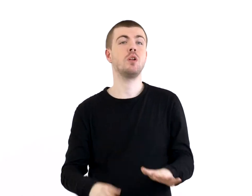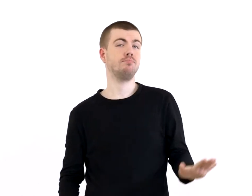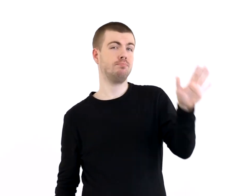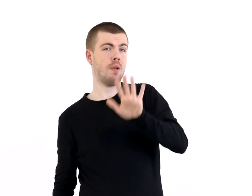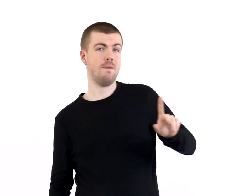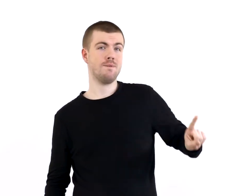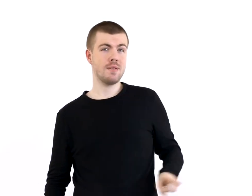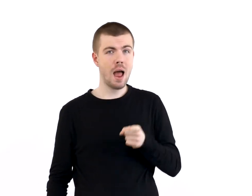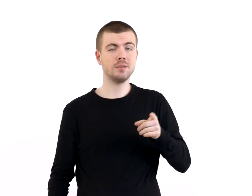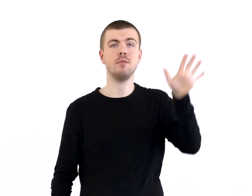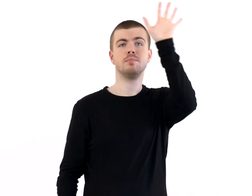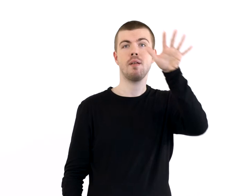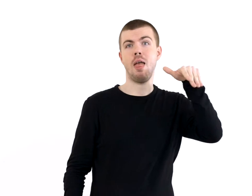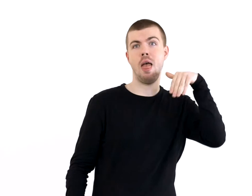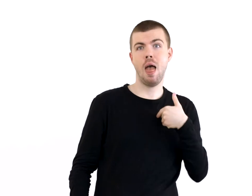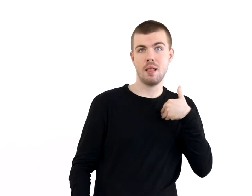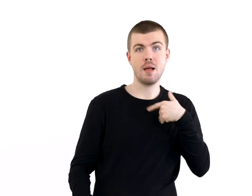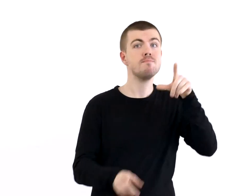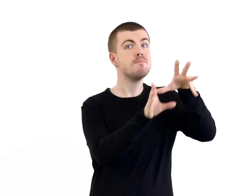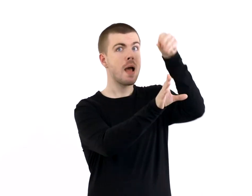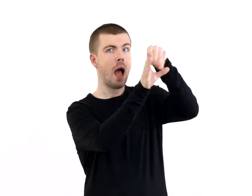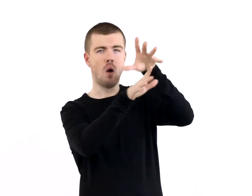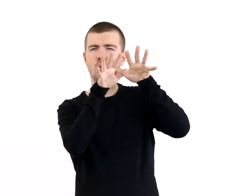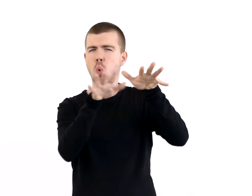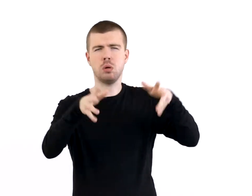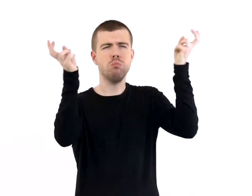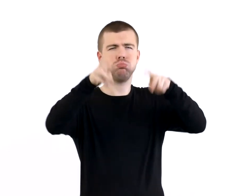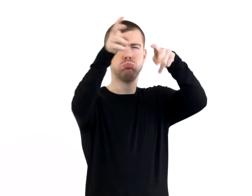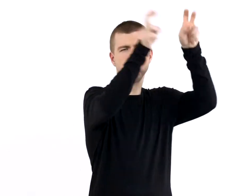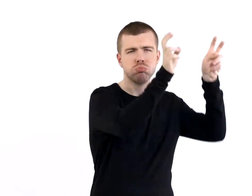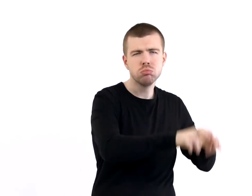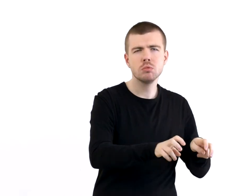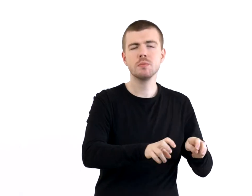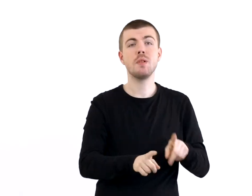Bardzo dużo menhirów powstało na terenie Francji i Wielkiej Brytanii.